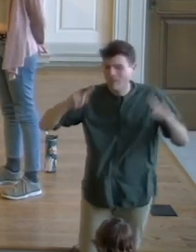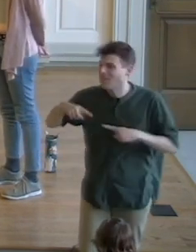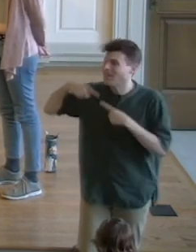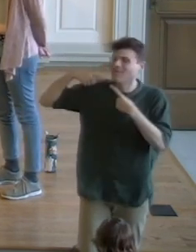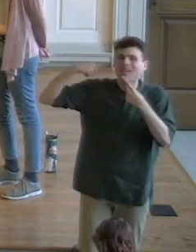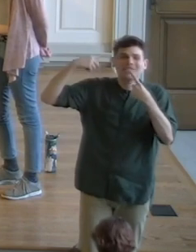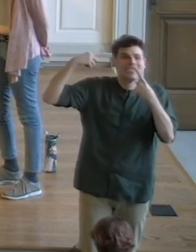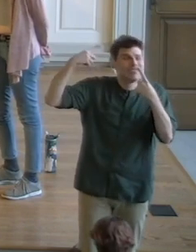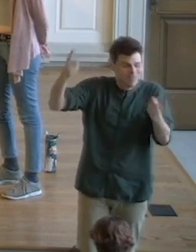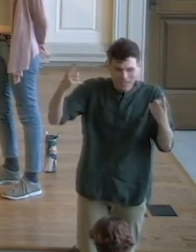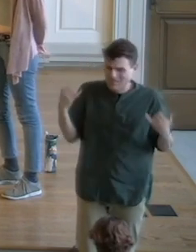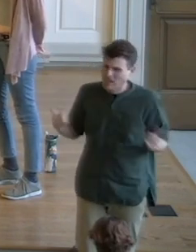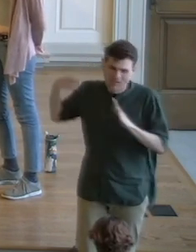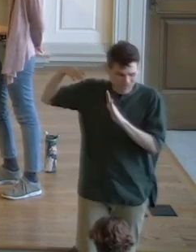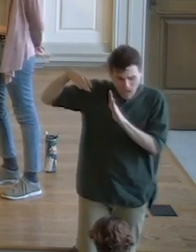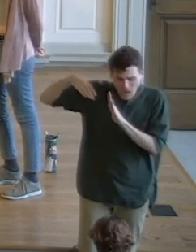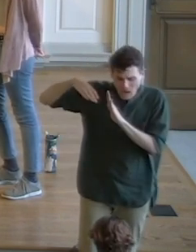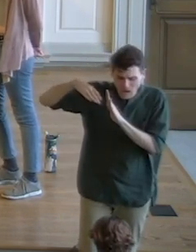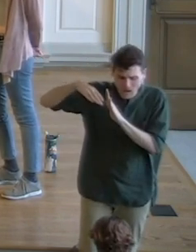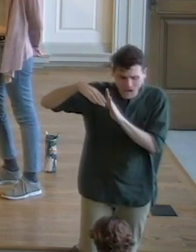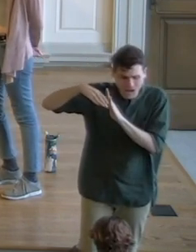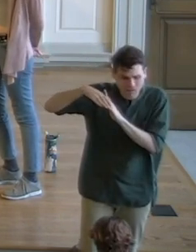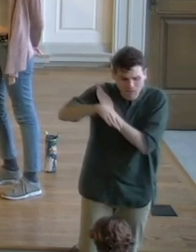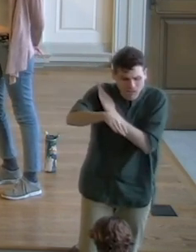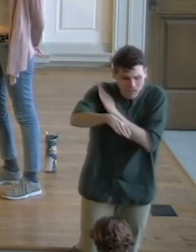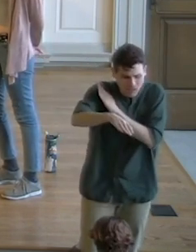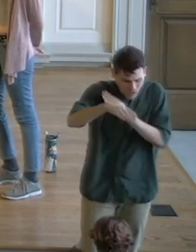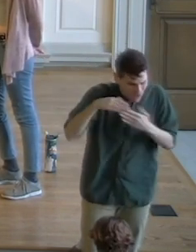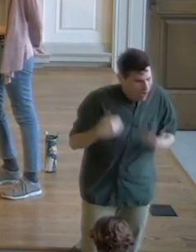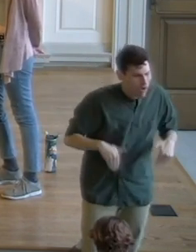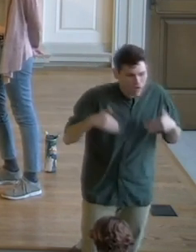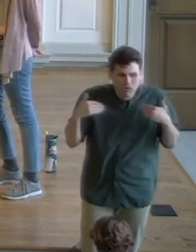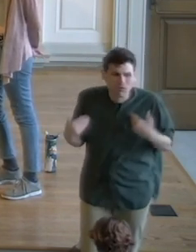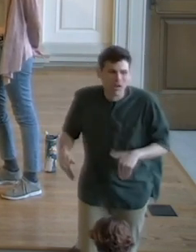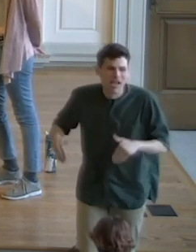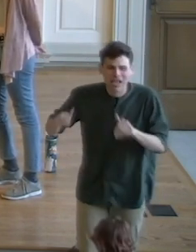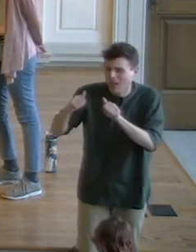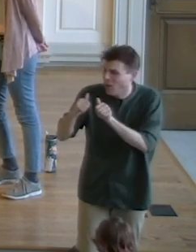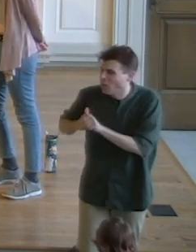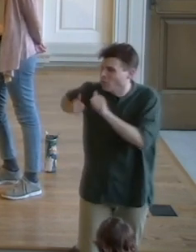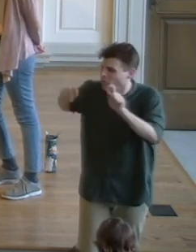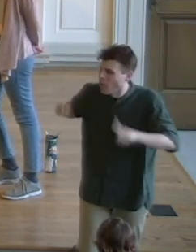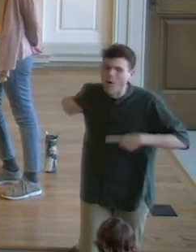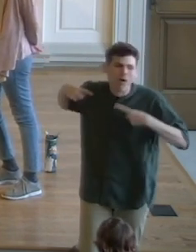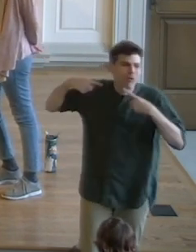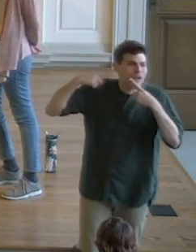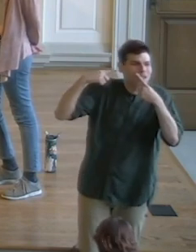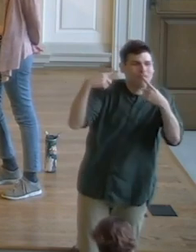Del mejor de los mejores tiempos Estamos muy lejos, muy lejos